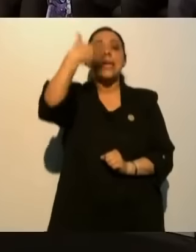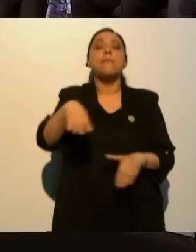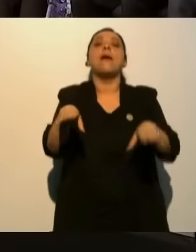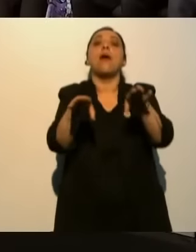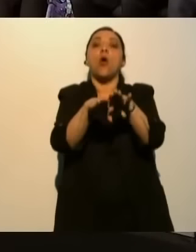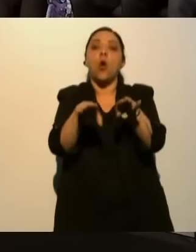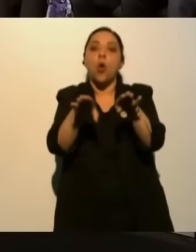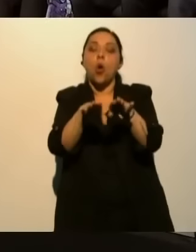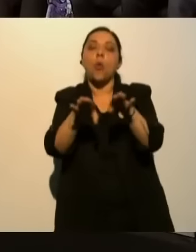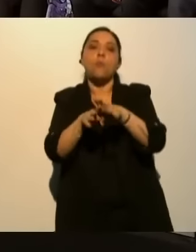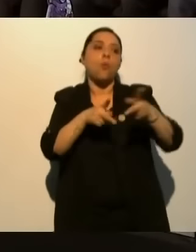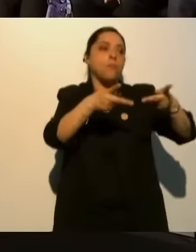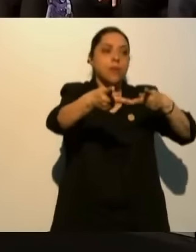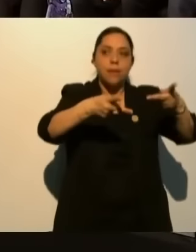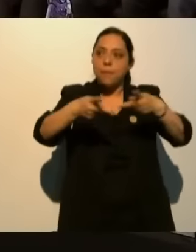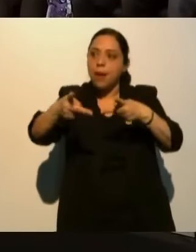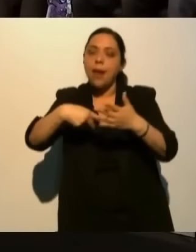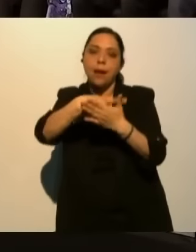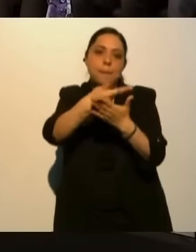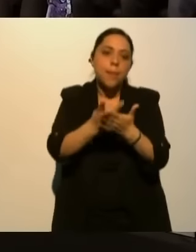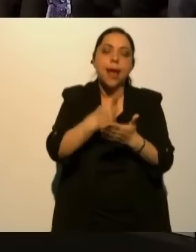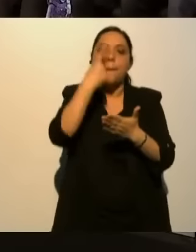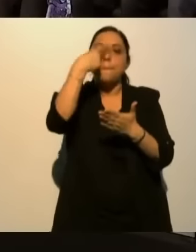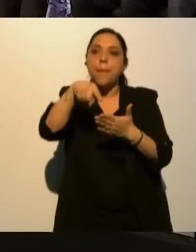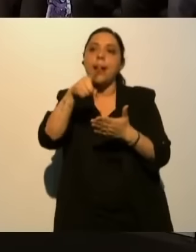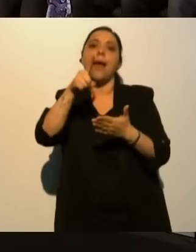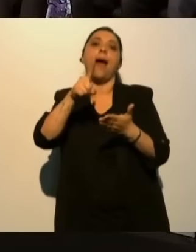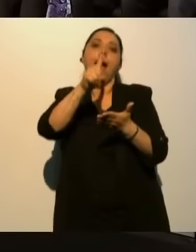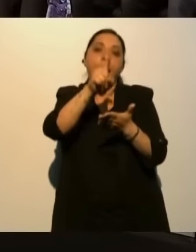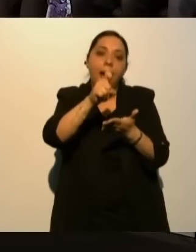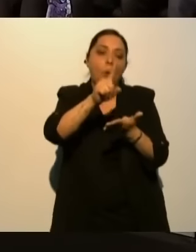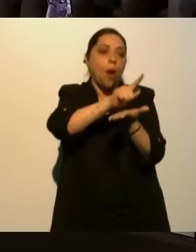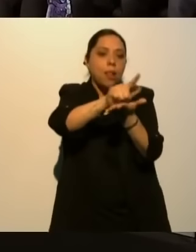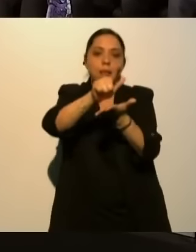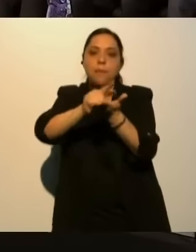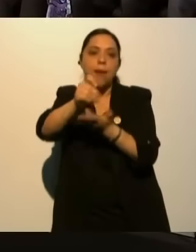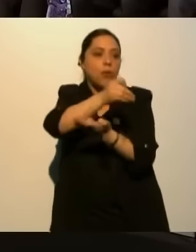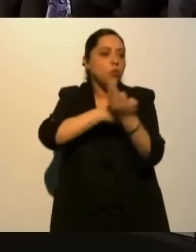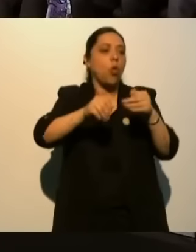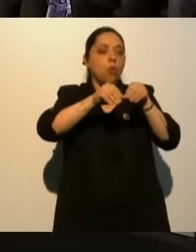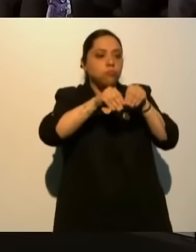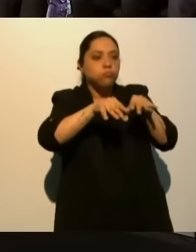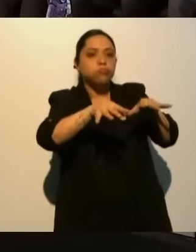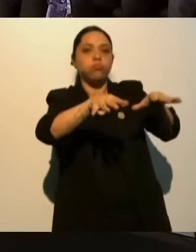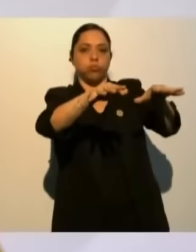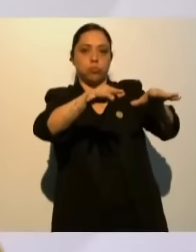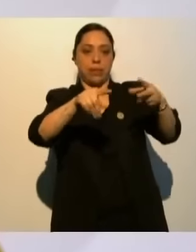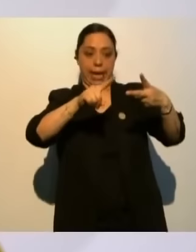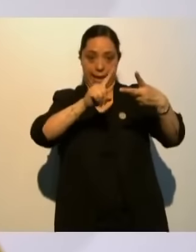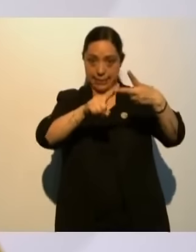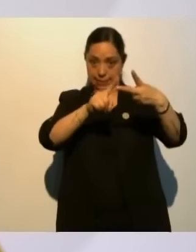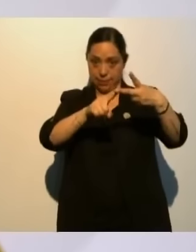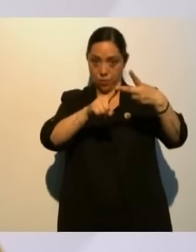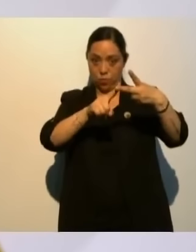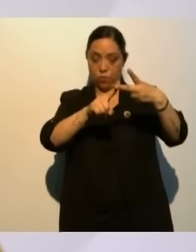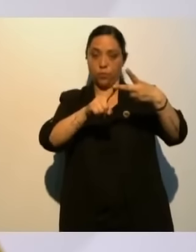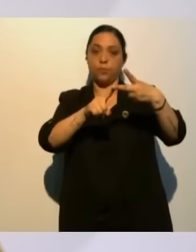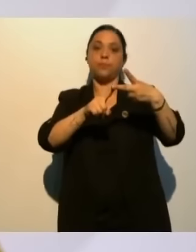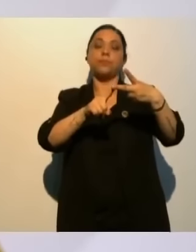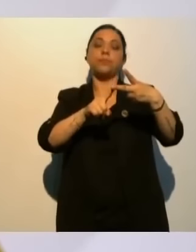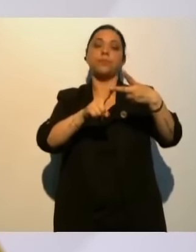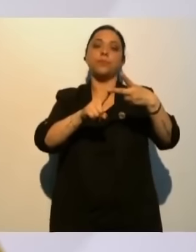atender el acceso el abasto de agua potable Ese es el segundo punto que queríamos plantearles ustedes